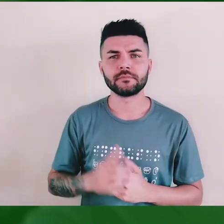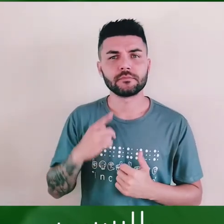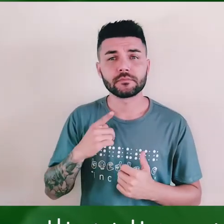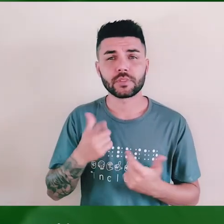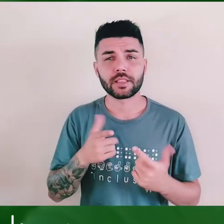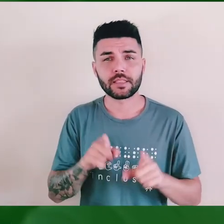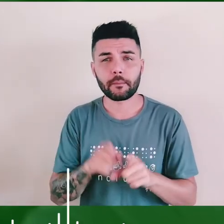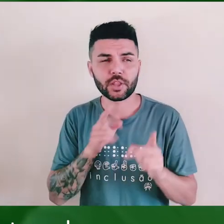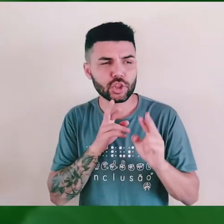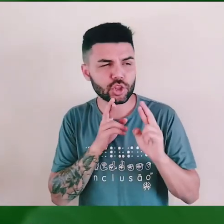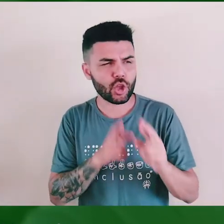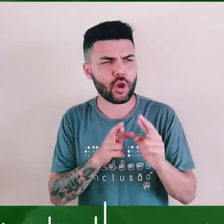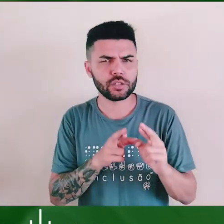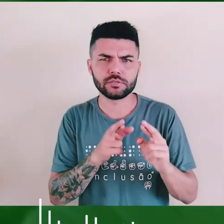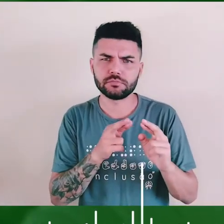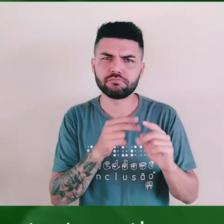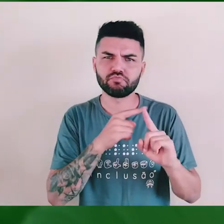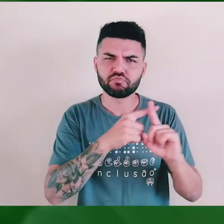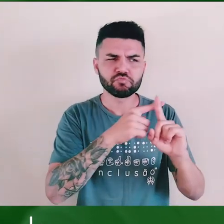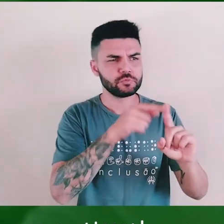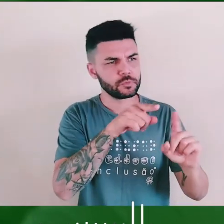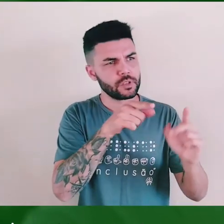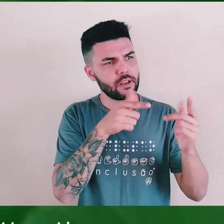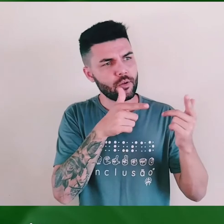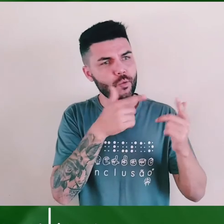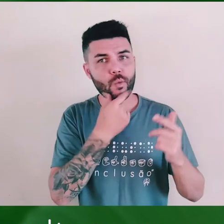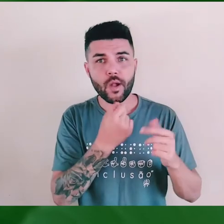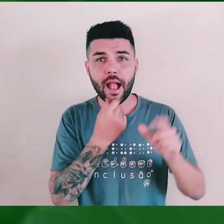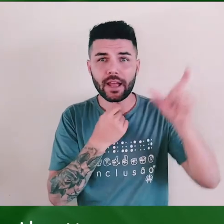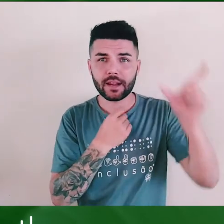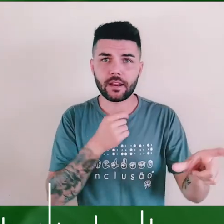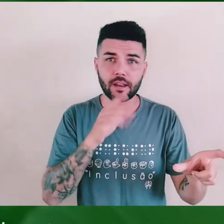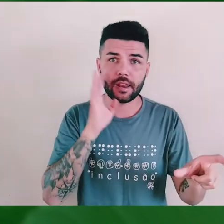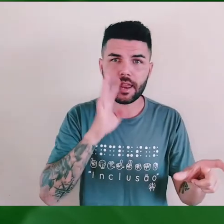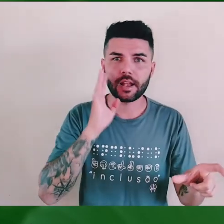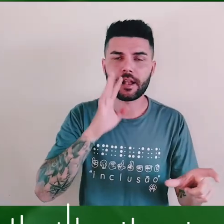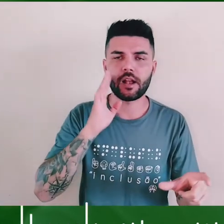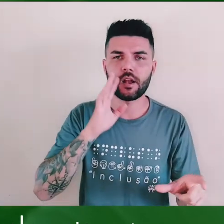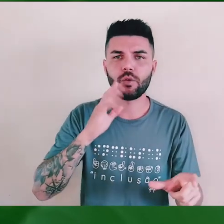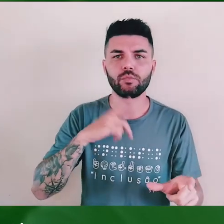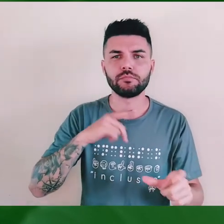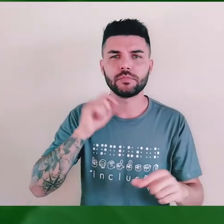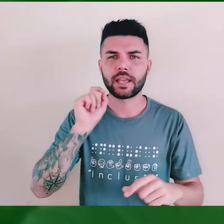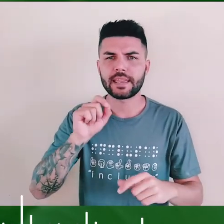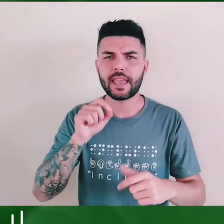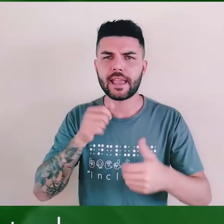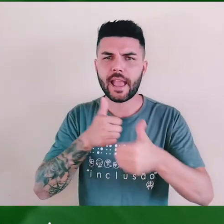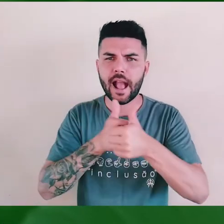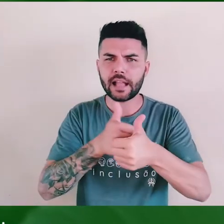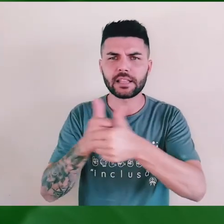técnico que é um puta cara legal, o atacante que você gosta... quando você entra no meio